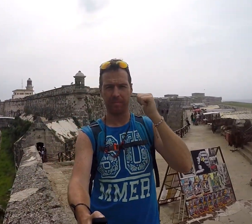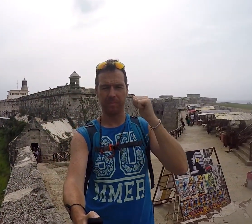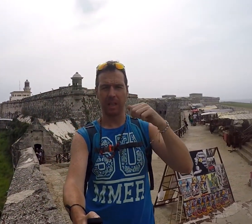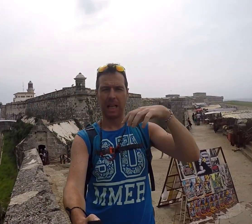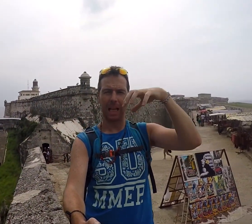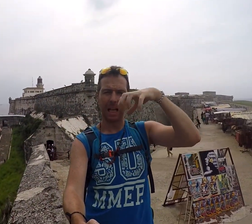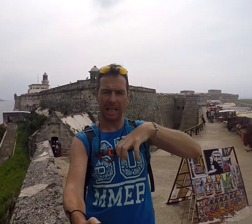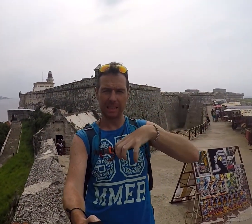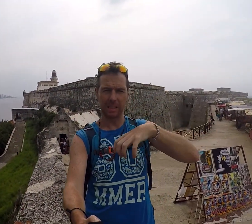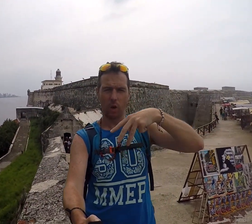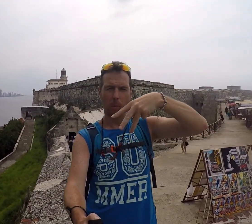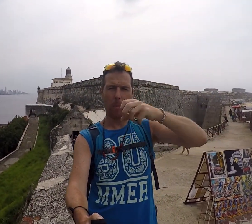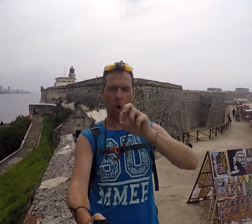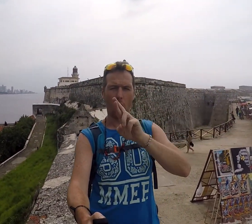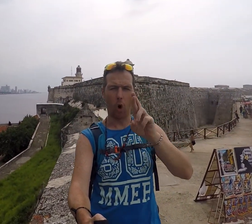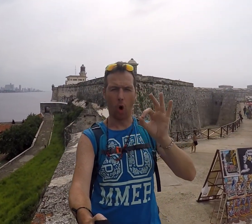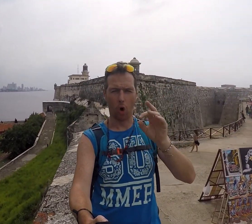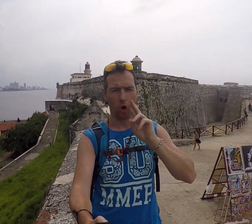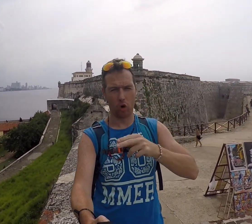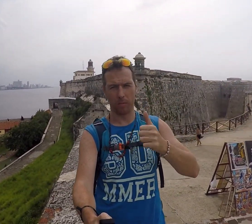Este se llama Castillo del Morro